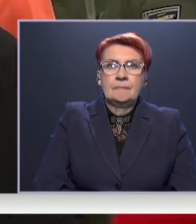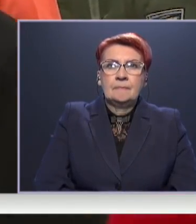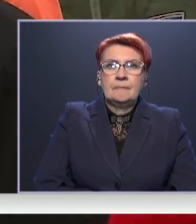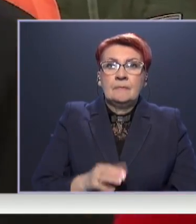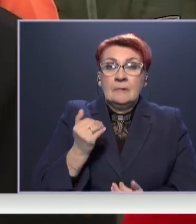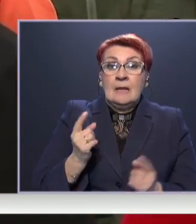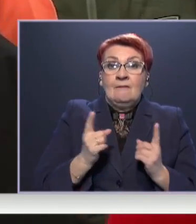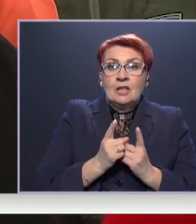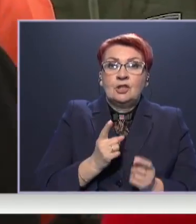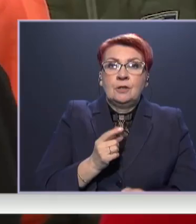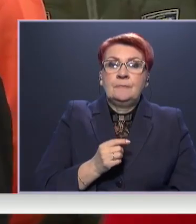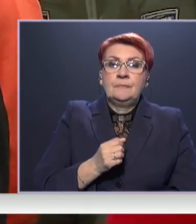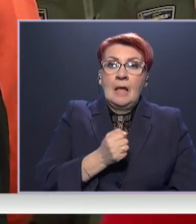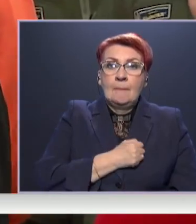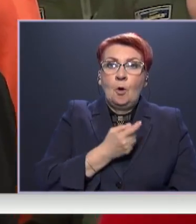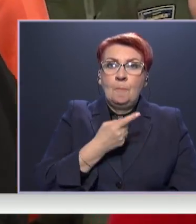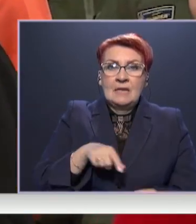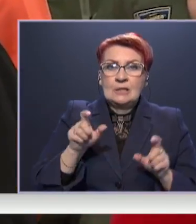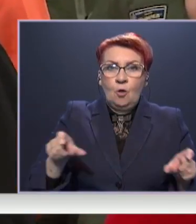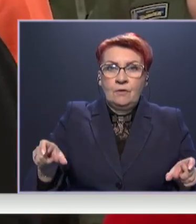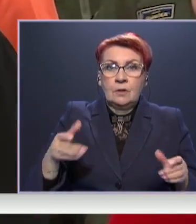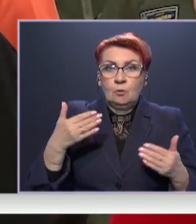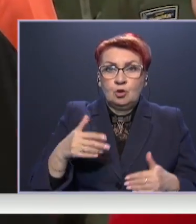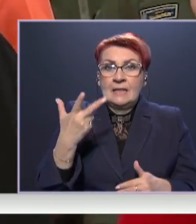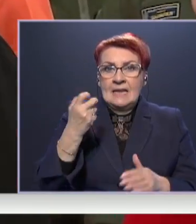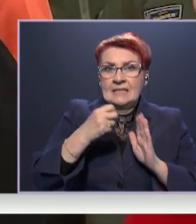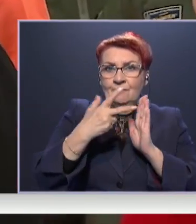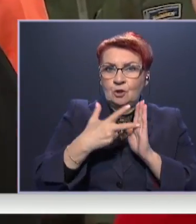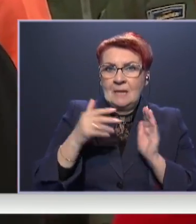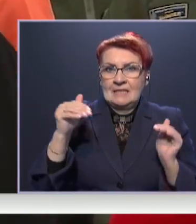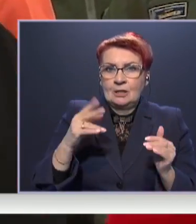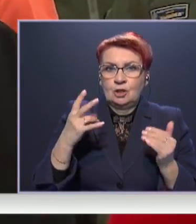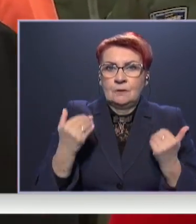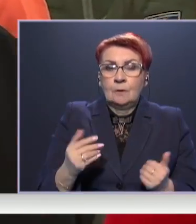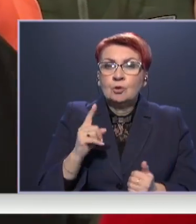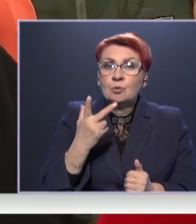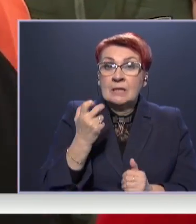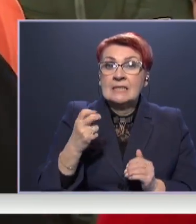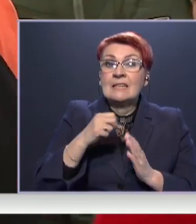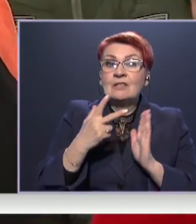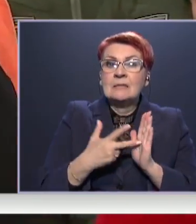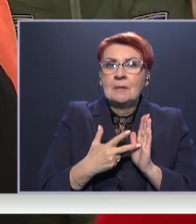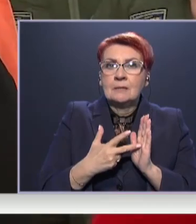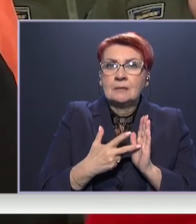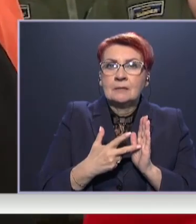у нас 300 уже 18 тысяч Почему 318 Потому что потому что